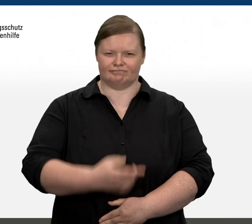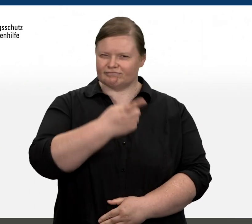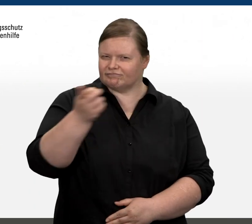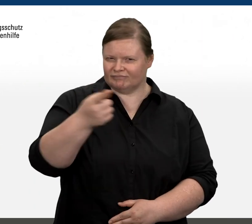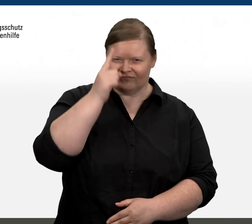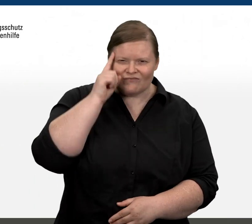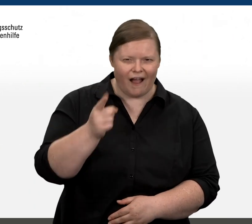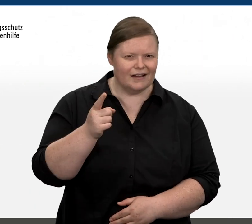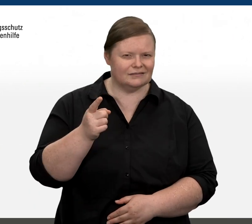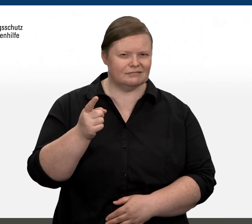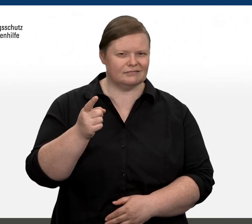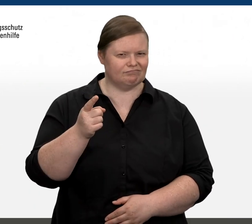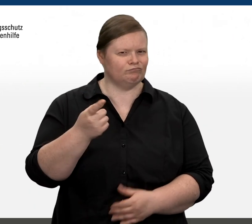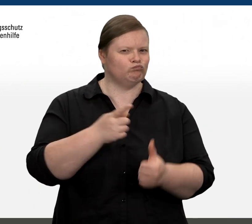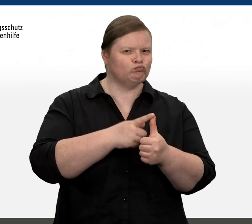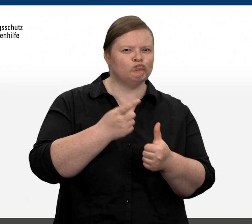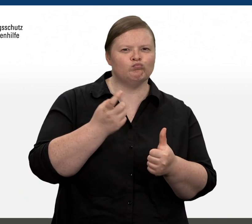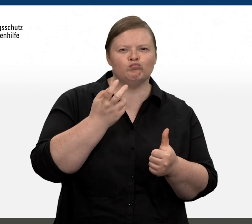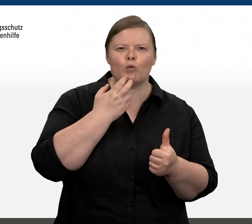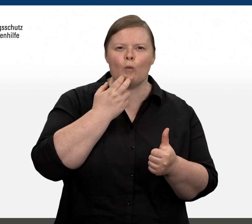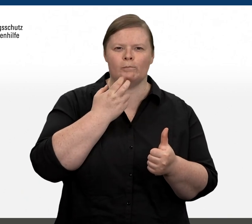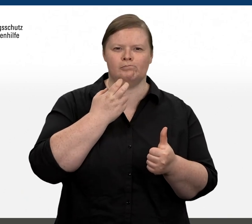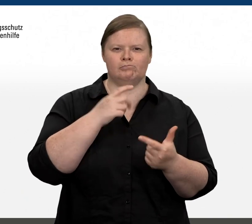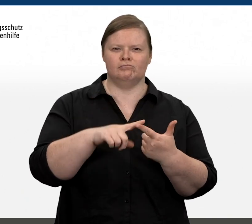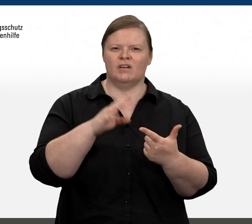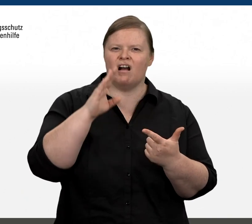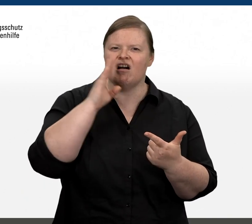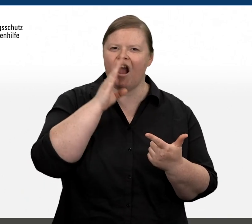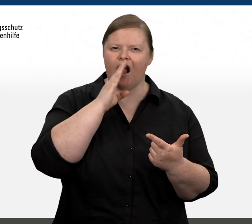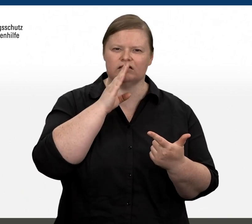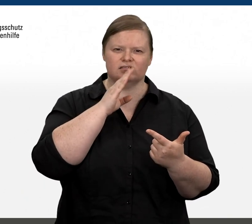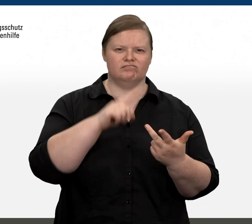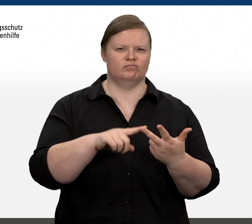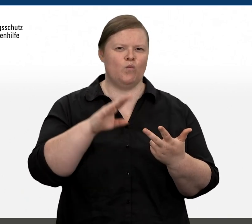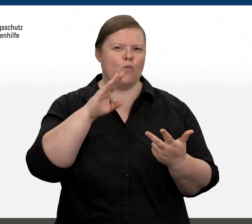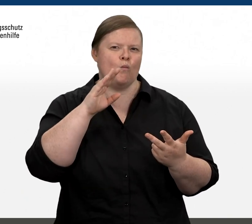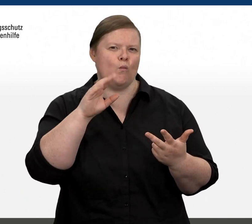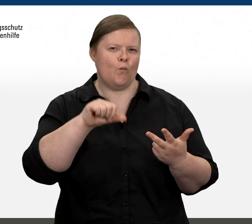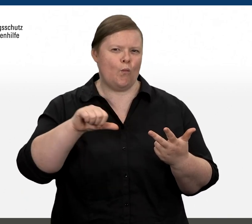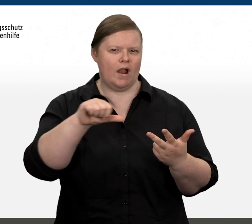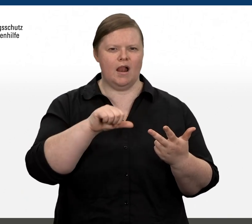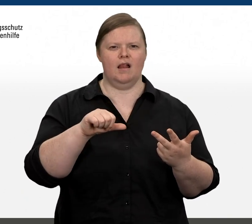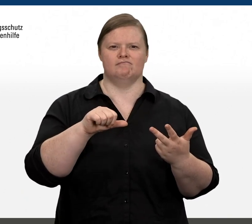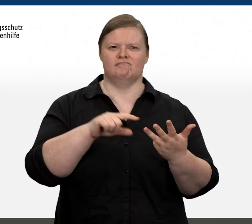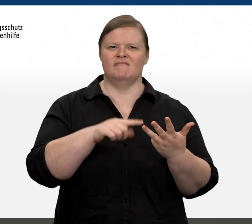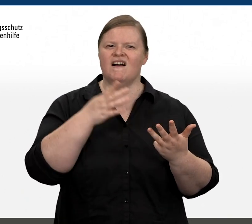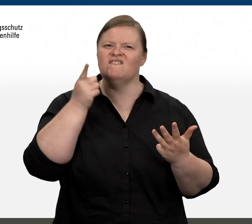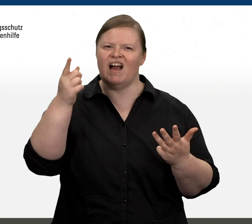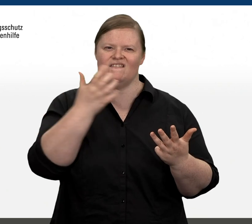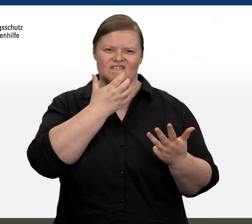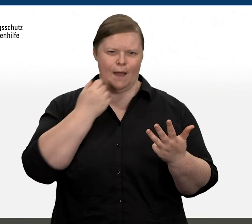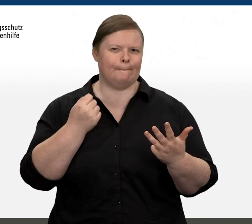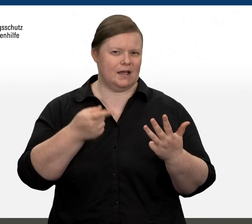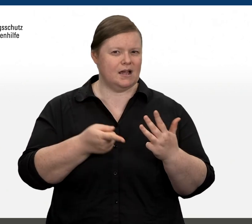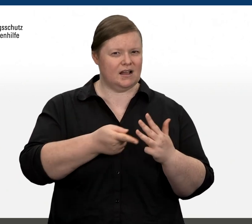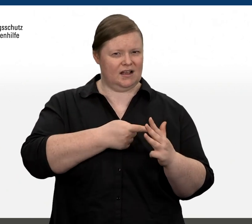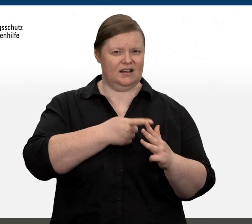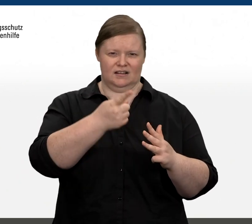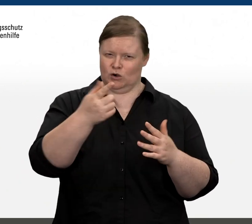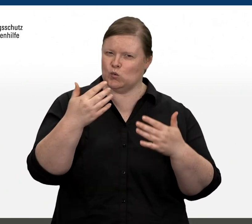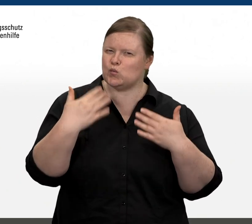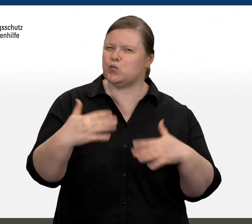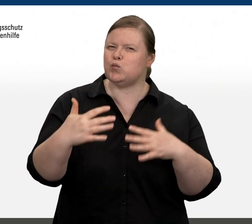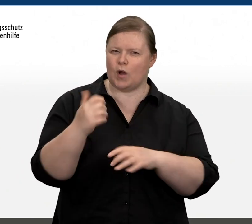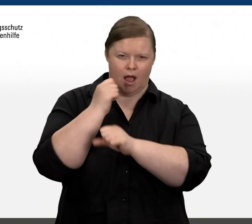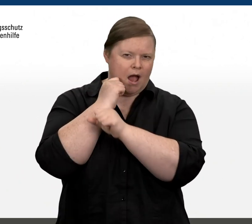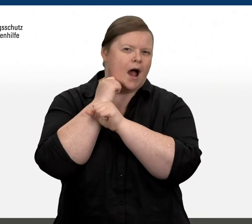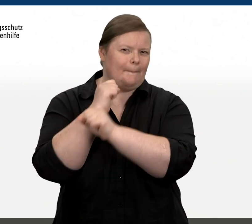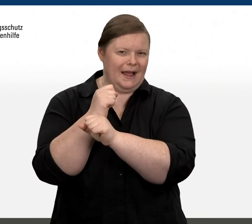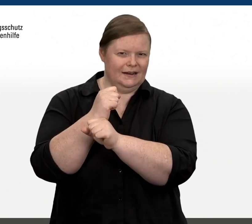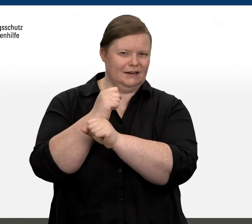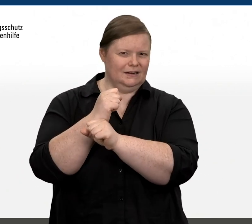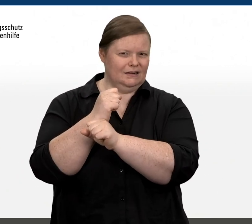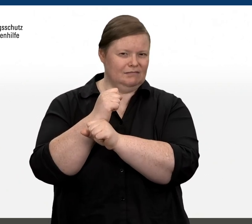Wissen Sie, wie abhängig Sie von Strom, Gas, Öl oder Fernwärme sind?